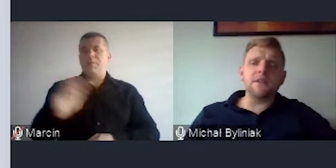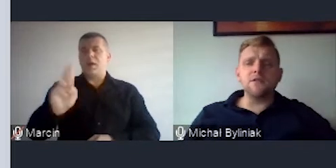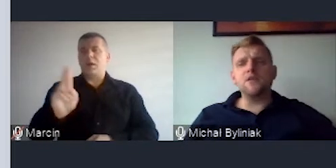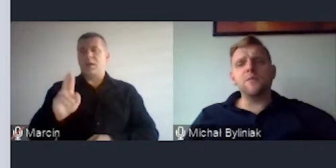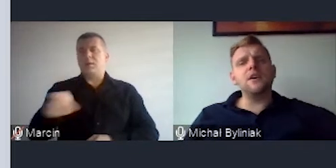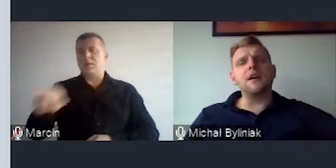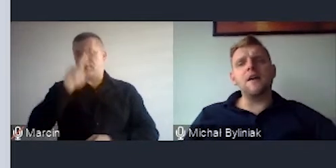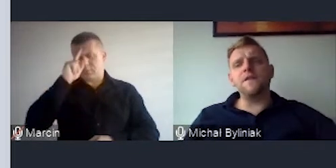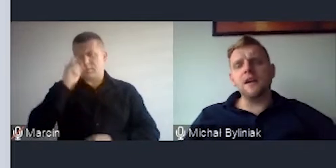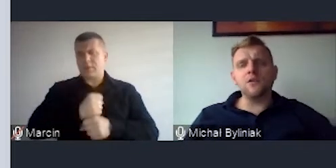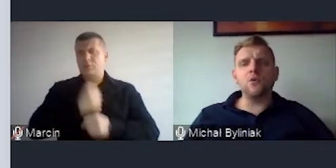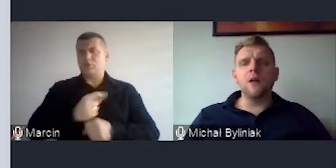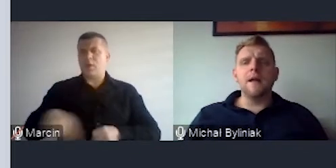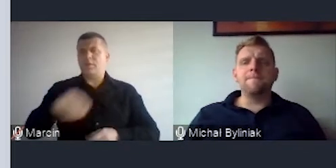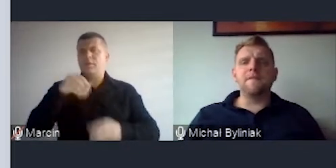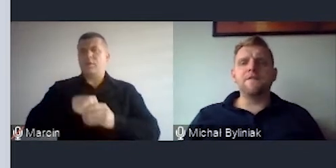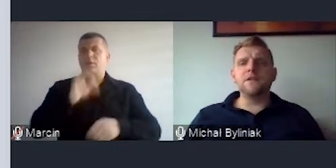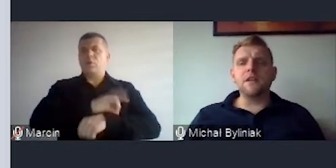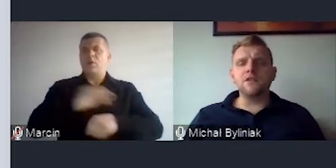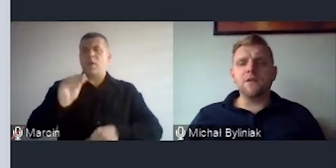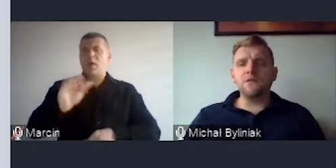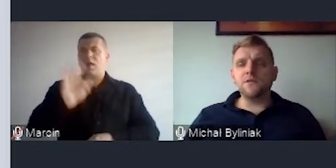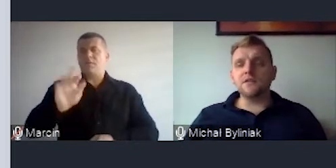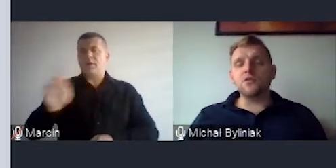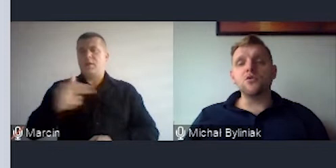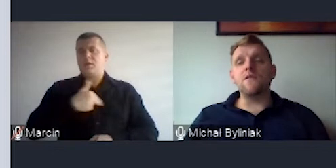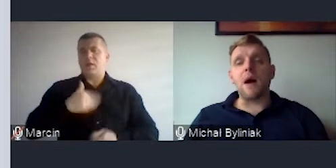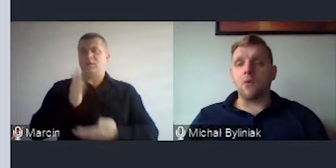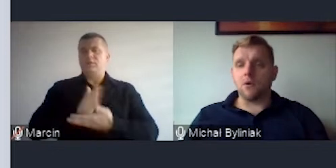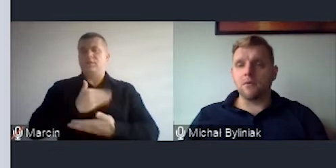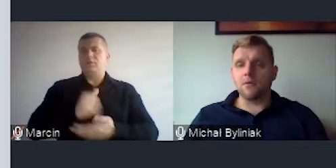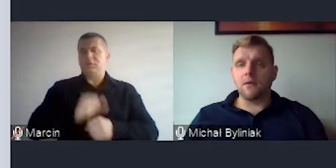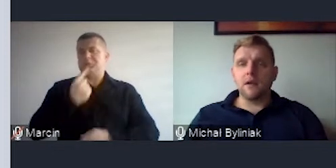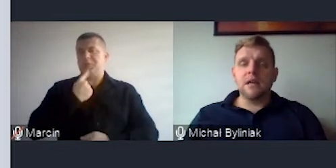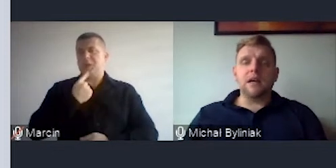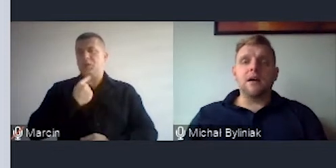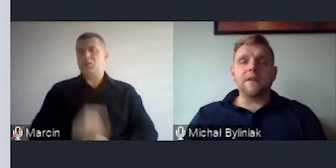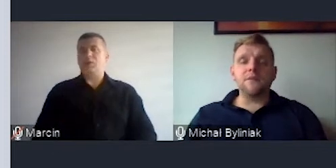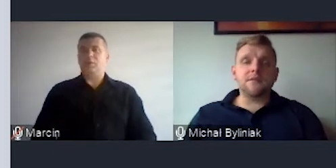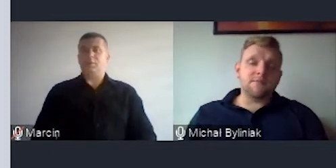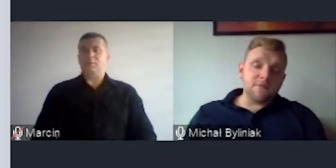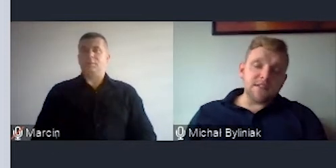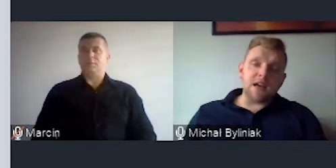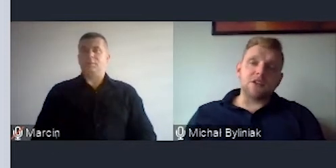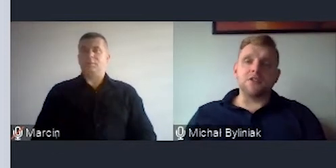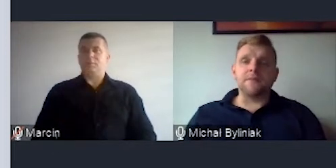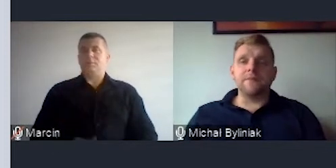Tego personelu w projektach FRR w naszym województwiejest stosunkowo mało, natomiast zdarza się.